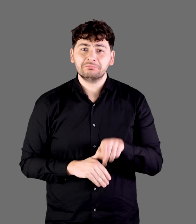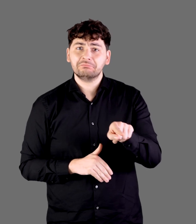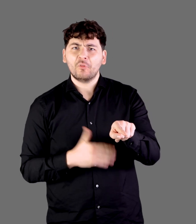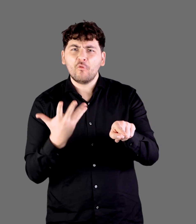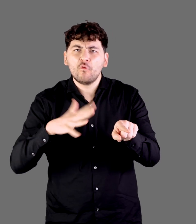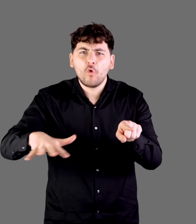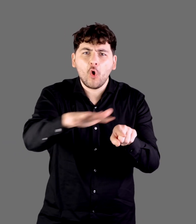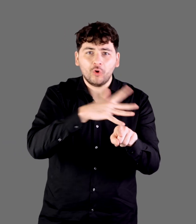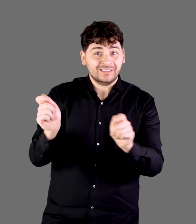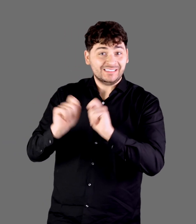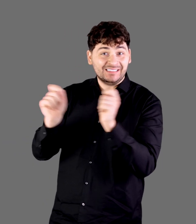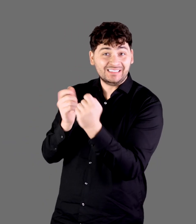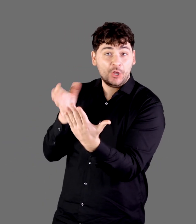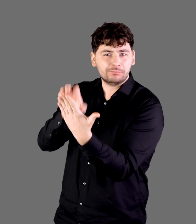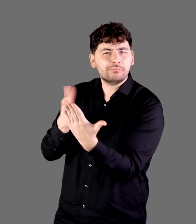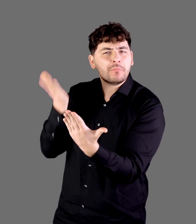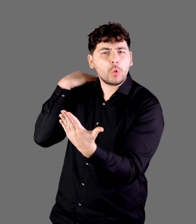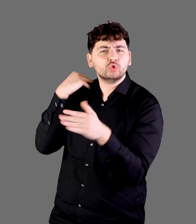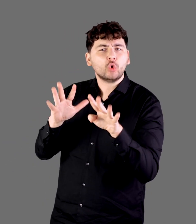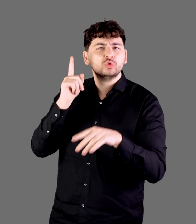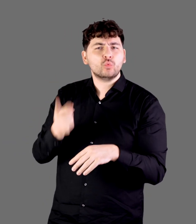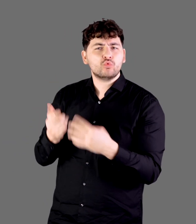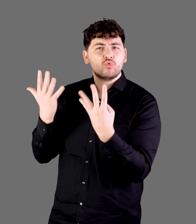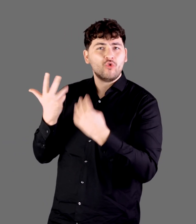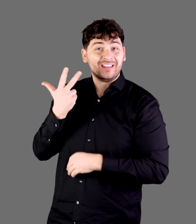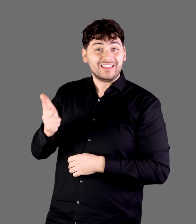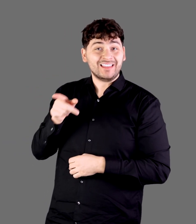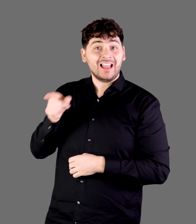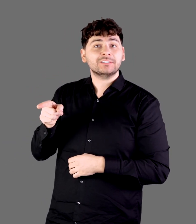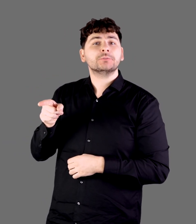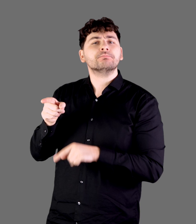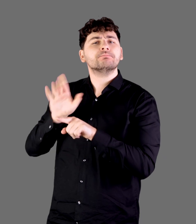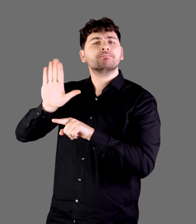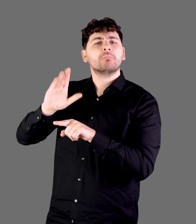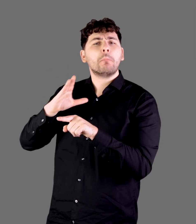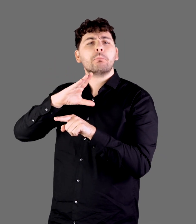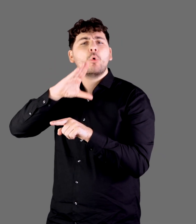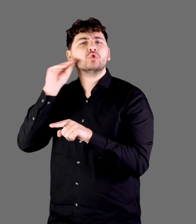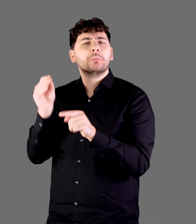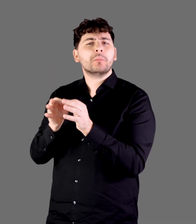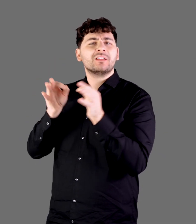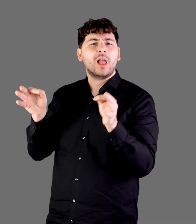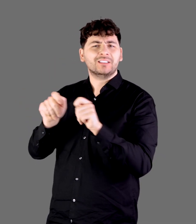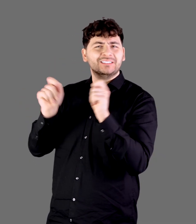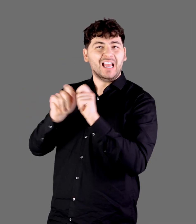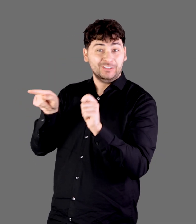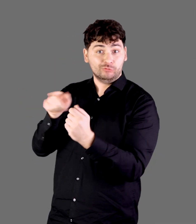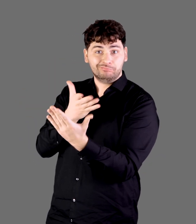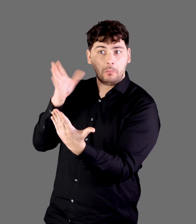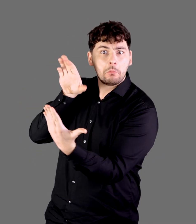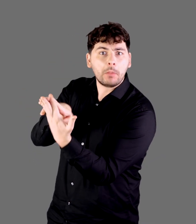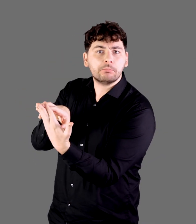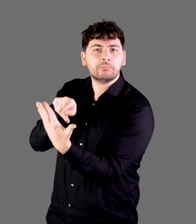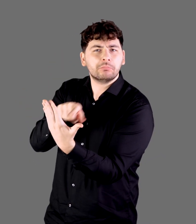Es erschien 1939 in der „Potsdamer Tageszeitung“